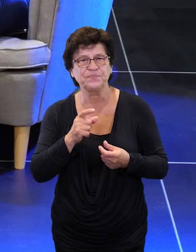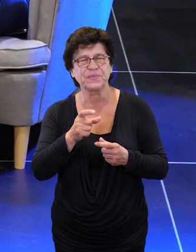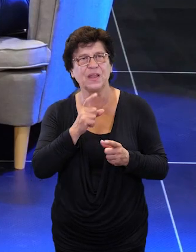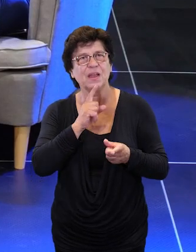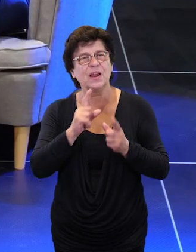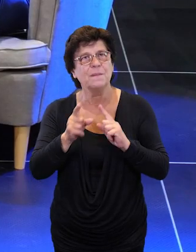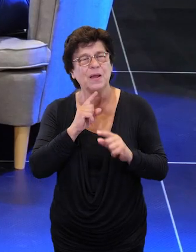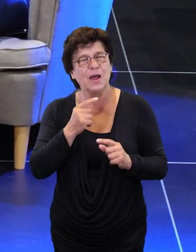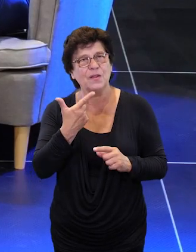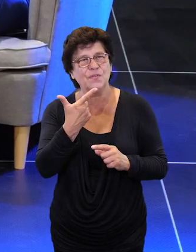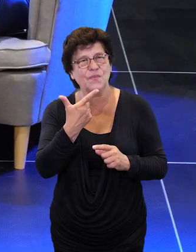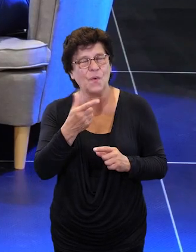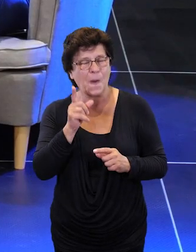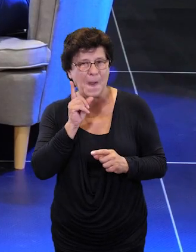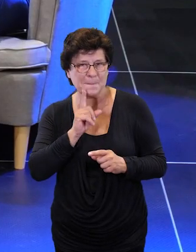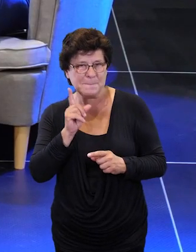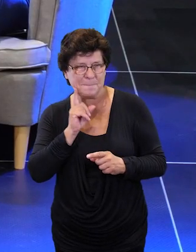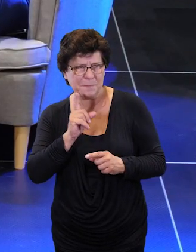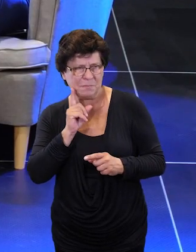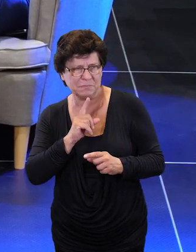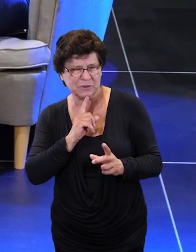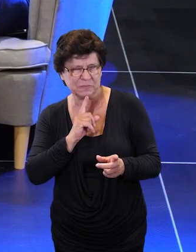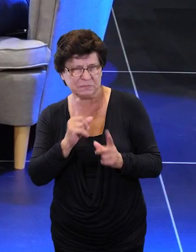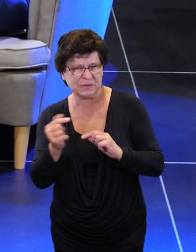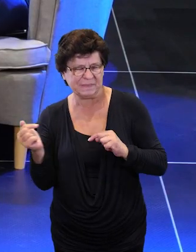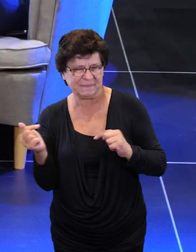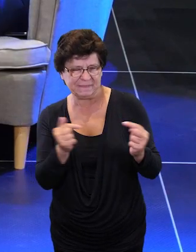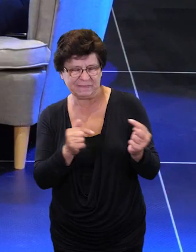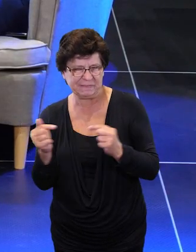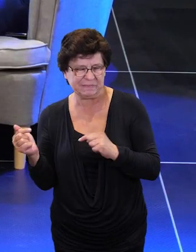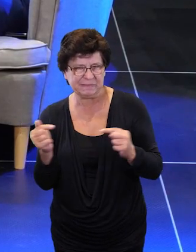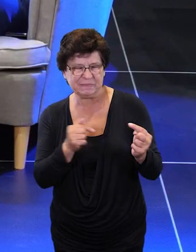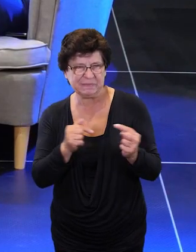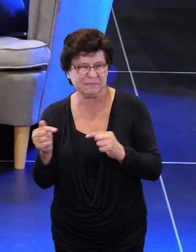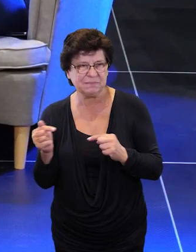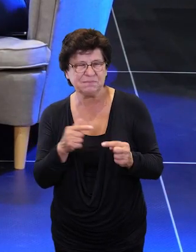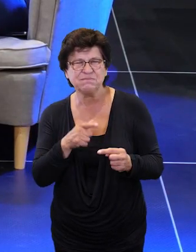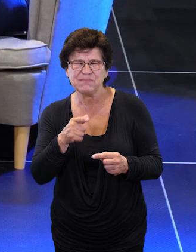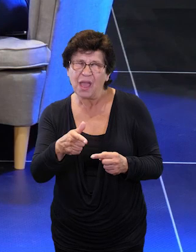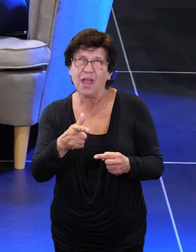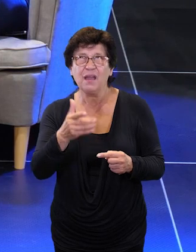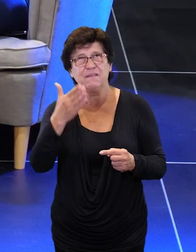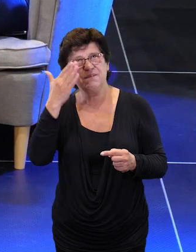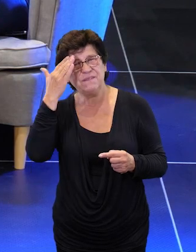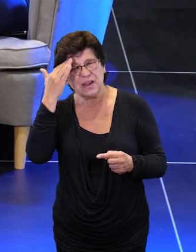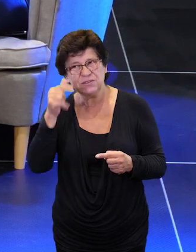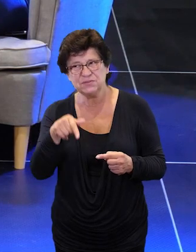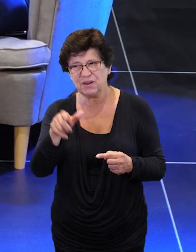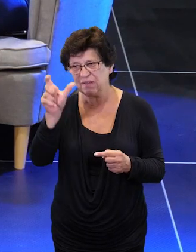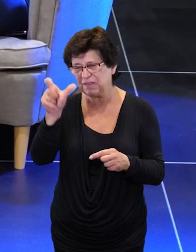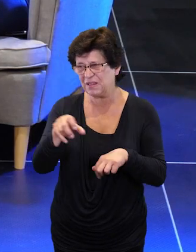gdzie dwóch panów dyskutowało właśnie o tym, argumentując to w ten sposób, że "ten to tak może niekoniecznie,